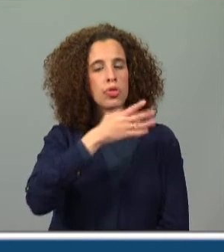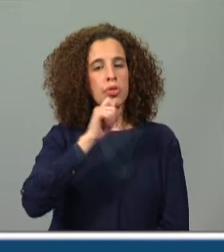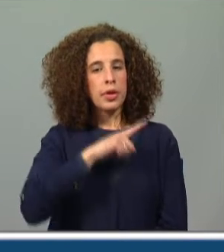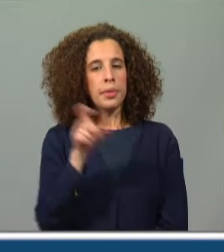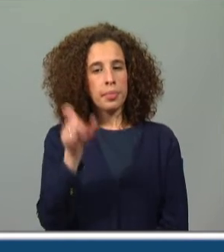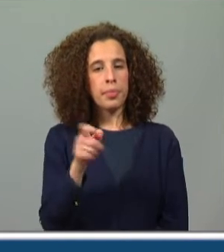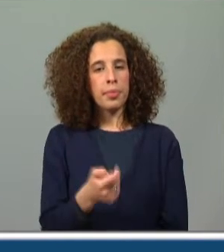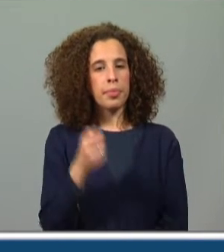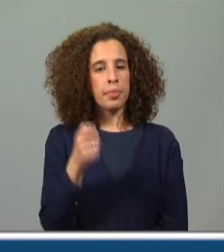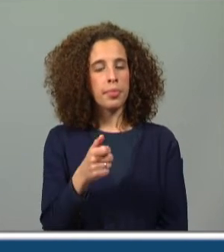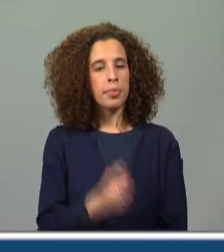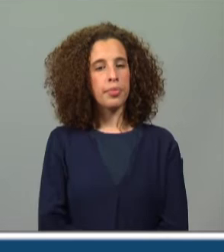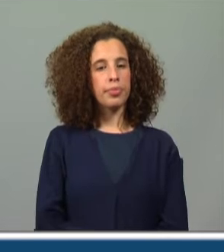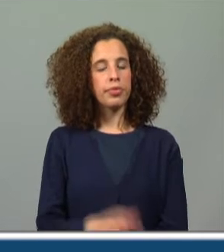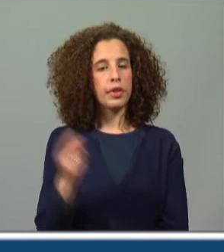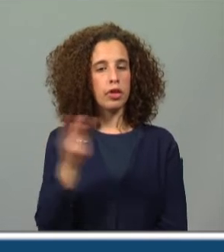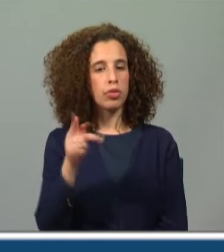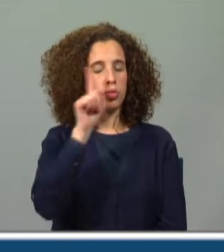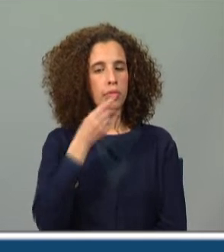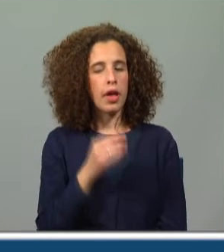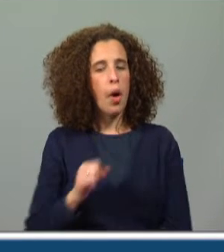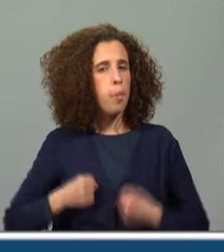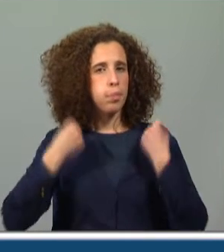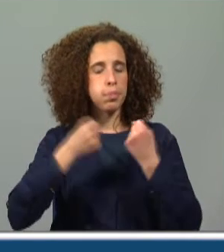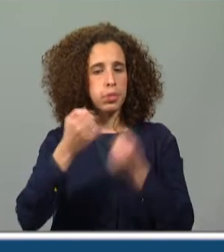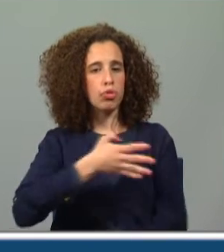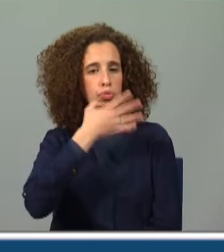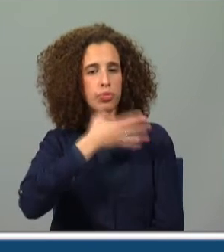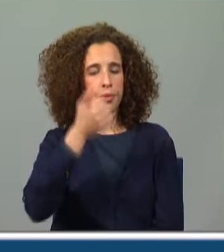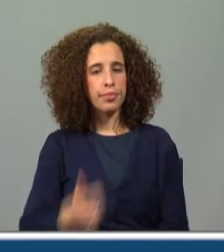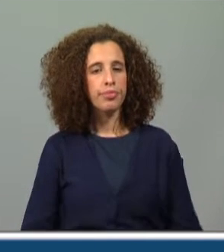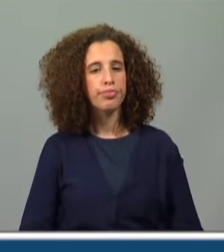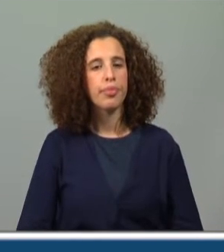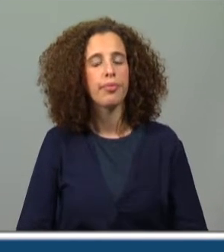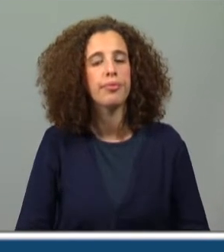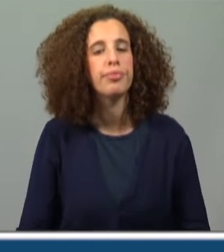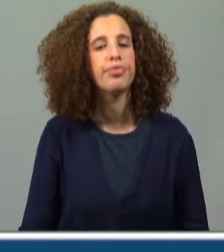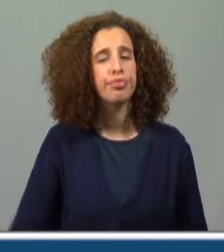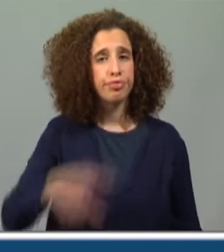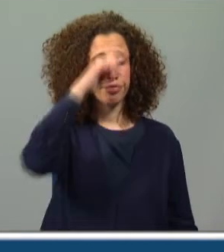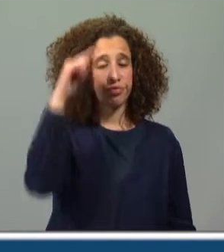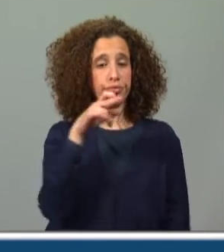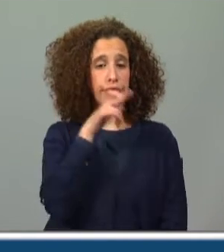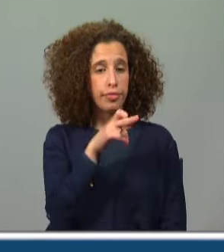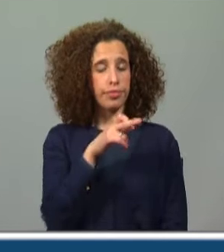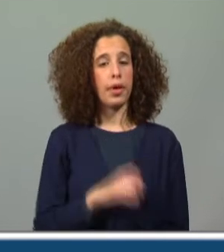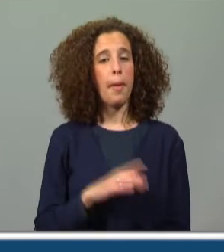pouco e alucinativas de ambas as meninas elas não conseguiram explicar-se bem 兩個女孩的小和幻覺他們無法很好地解釋自己 ambas as meninas tiveram dificuldade em responder à questão mas por diferentes 兩個女孩都有困難回答問題，但不同